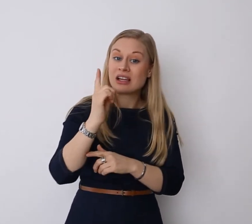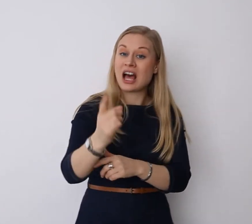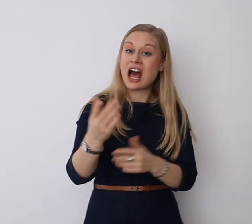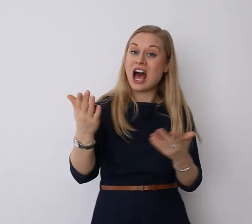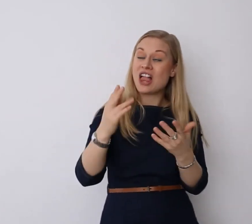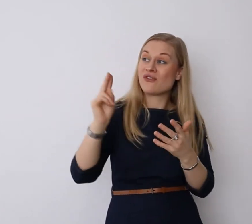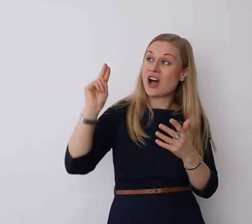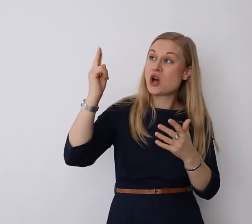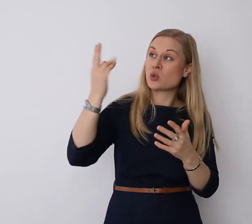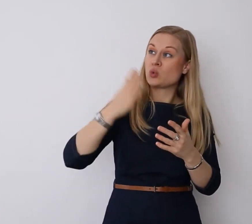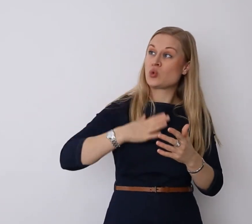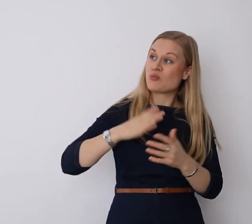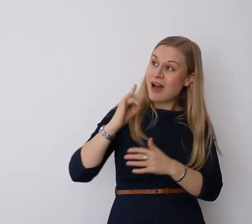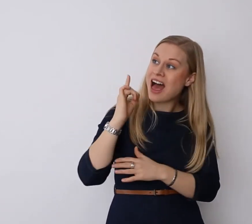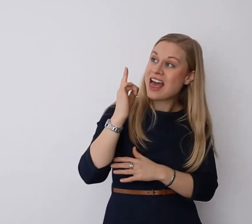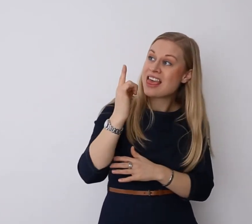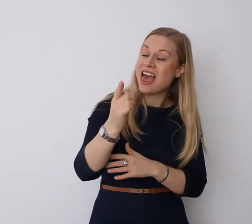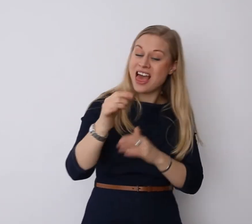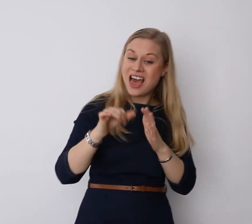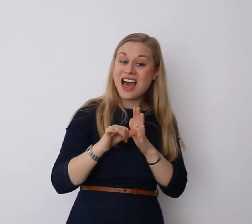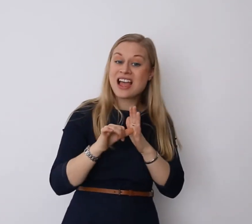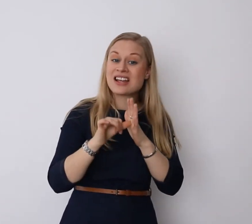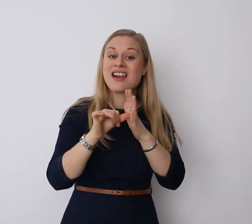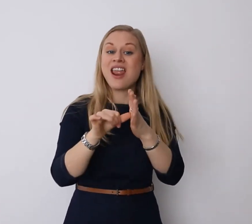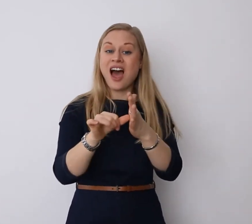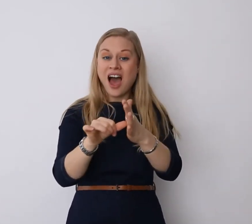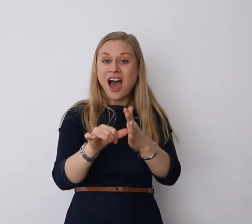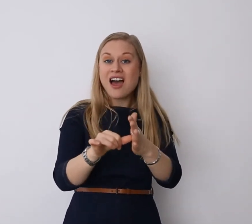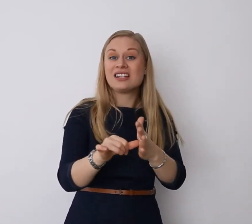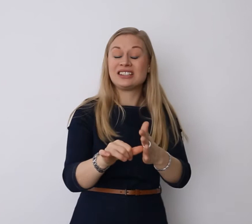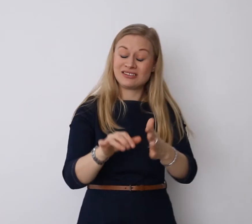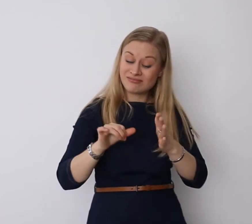te gaan waar U mij heen leidt.